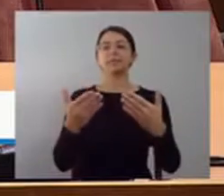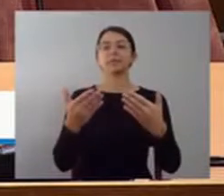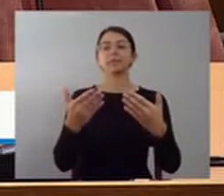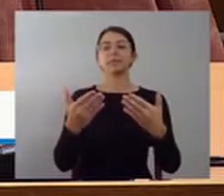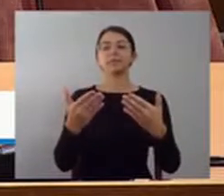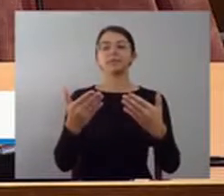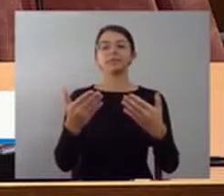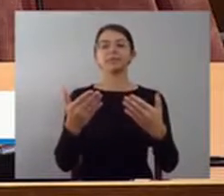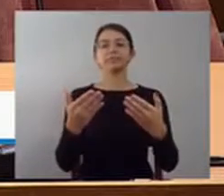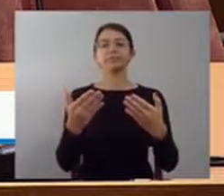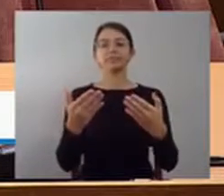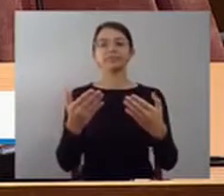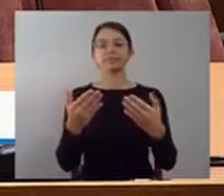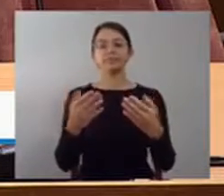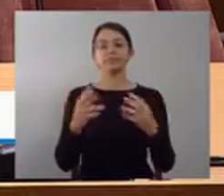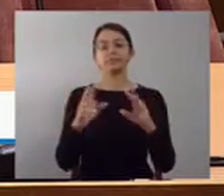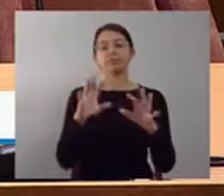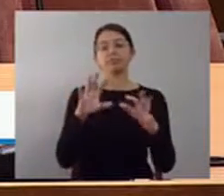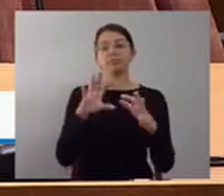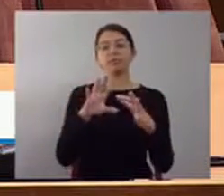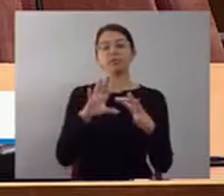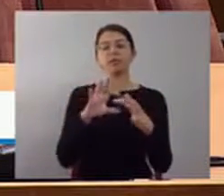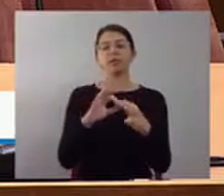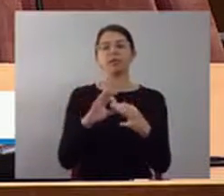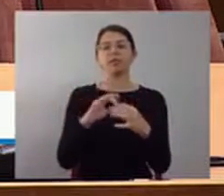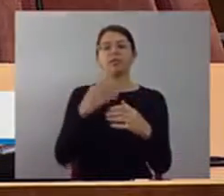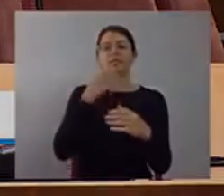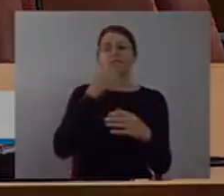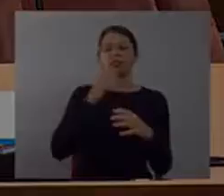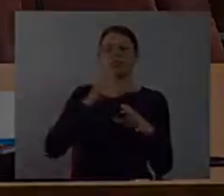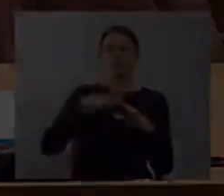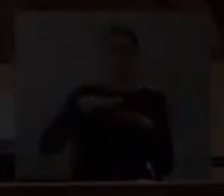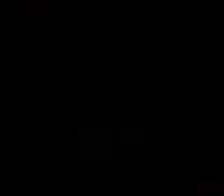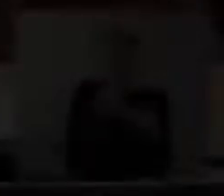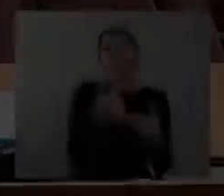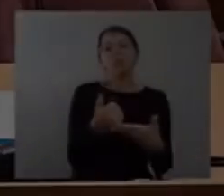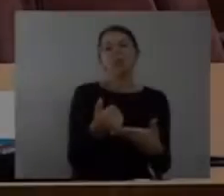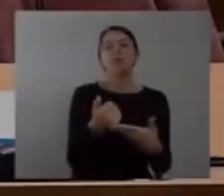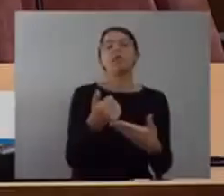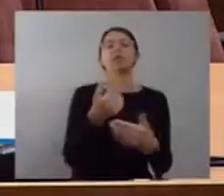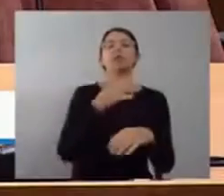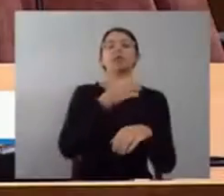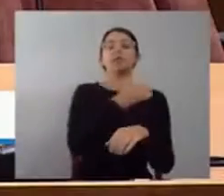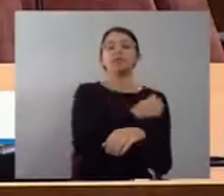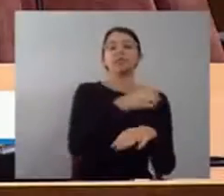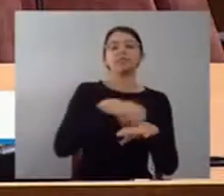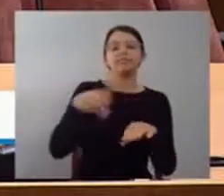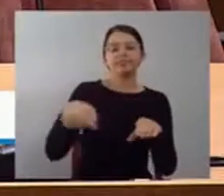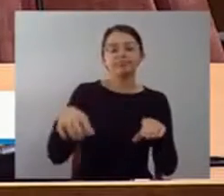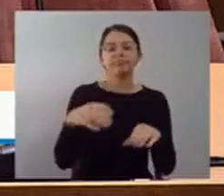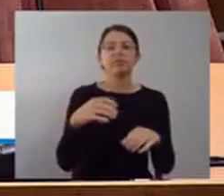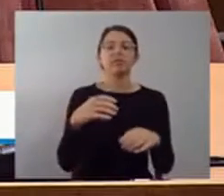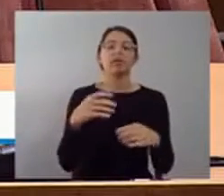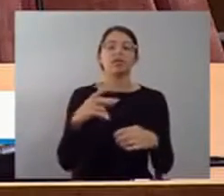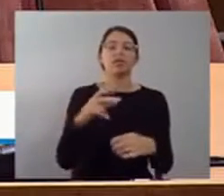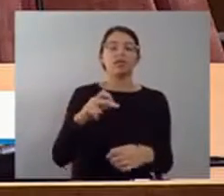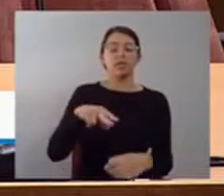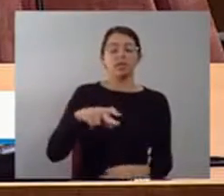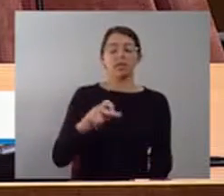do aterro ou desaterro do Casal das Chocas.